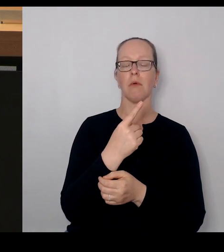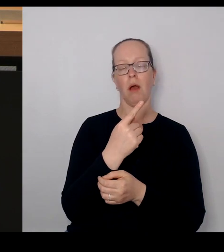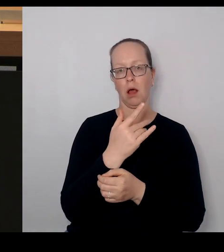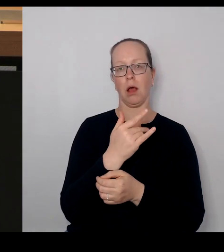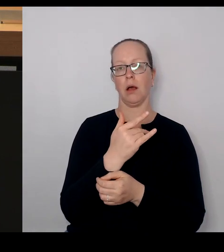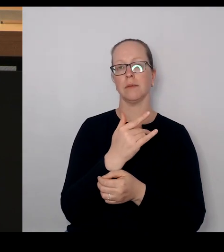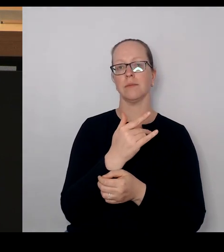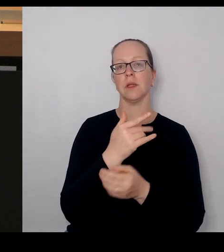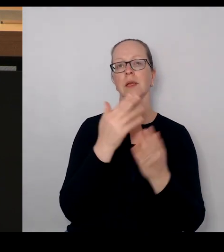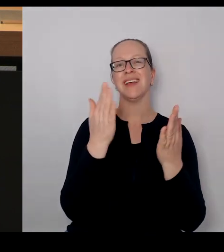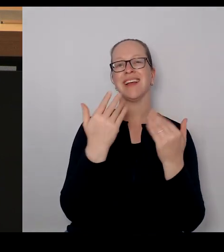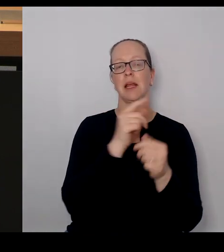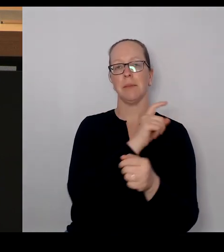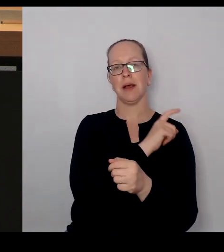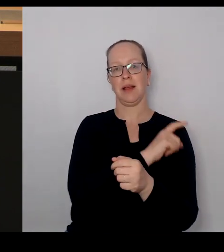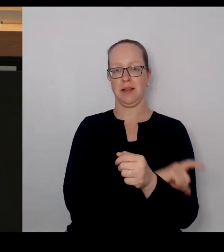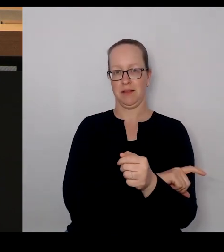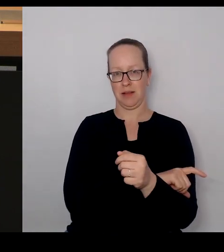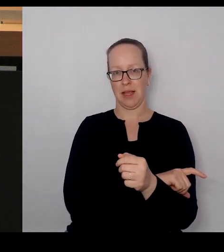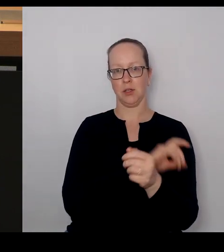vorhin so schön gesagt Dann stellt sich trotzdem die